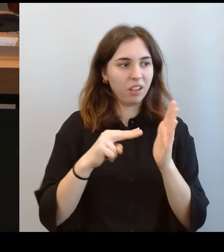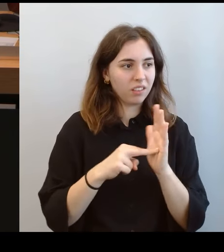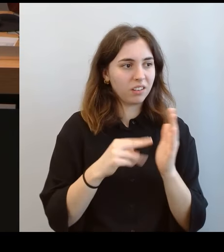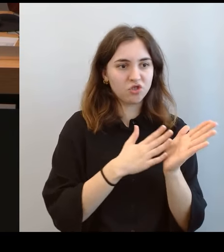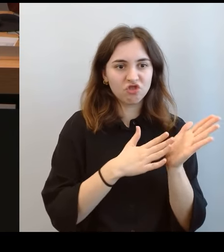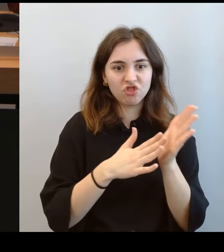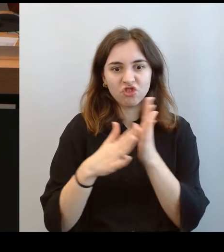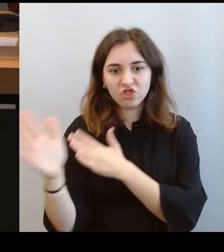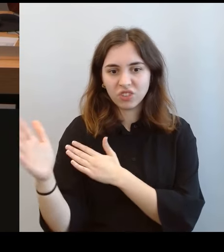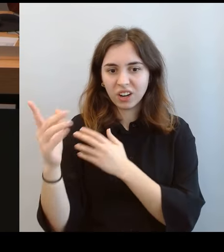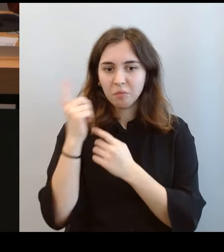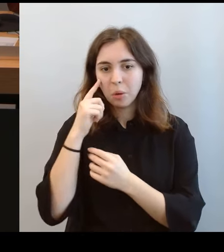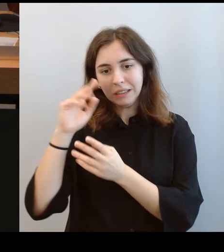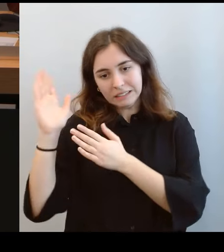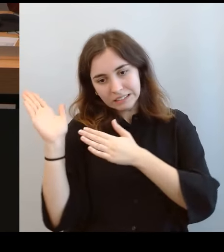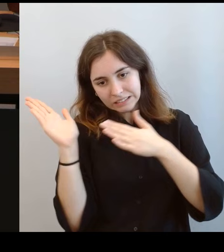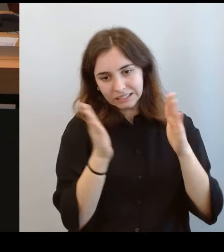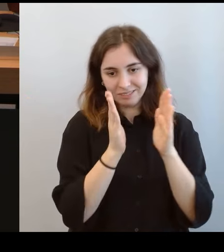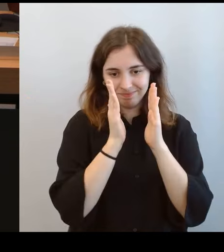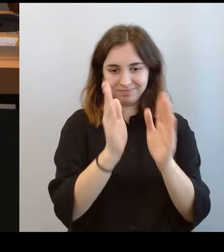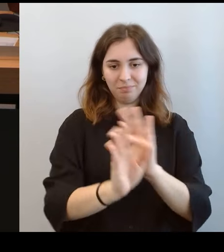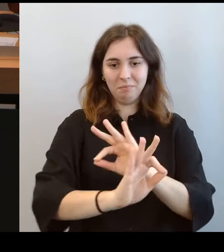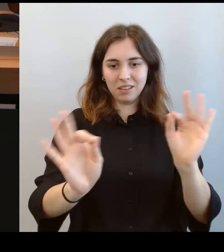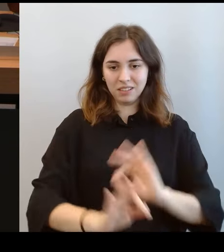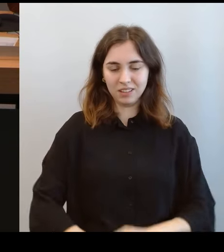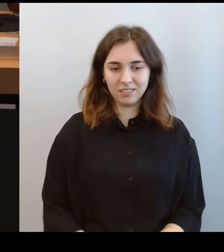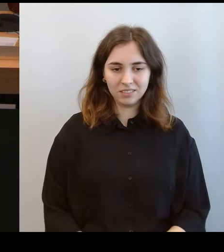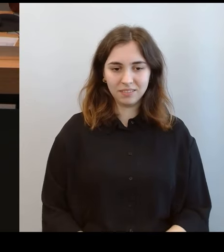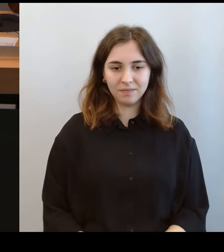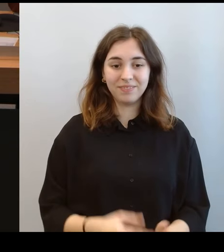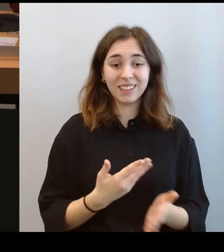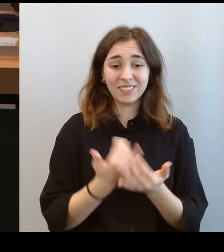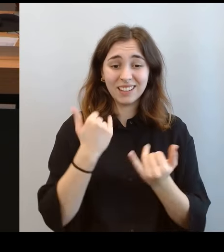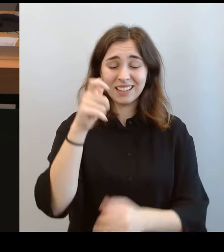Die Situation in den Kliniken des Maßregelvollzugs ist dabei ein